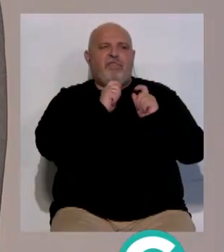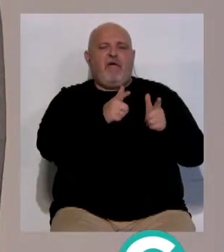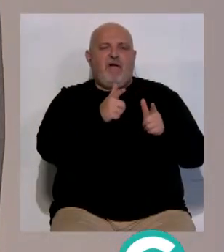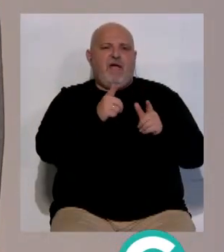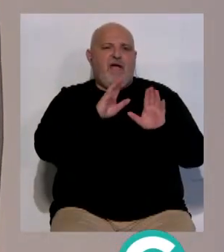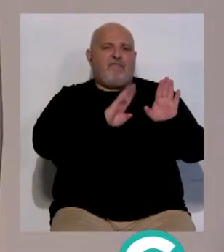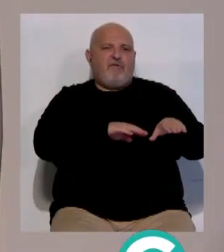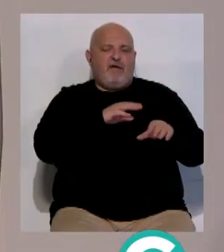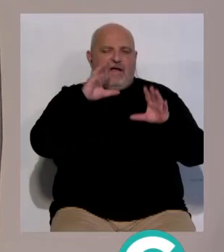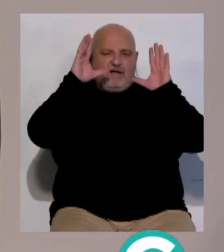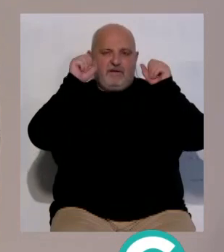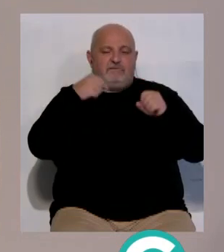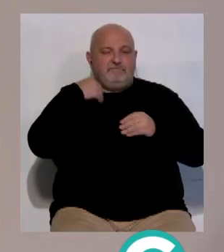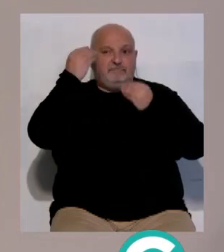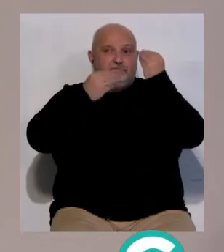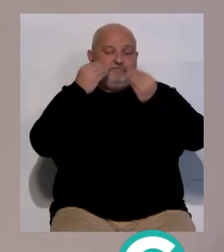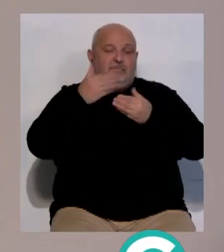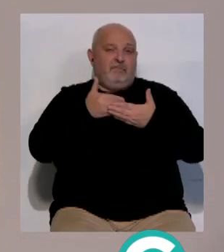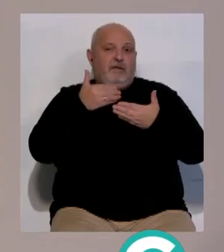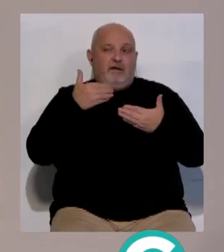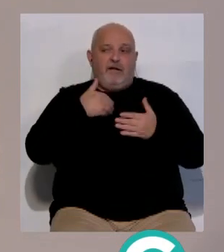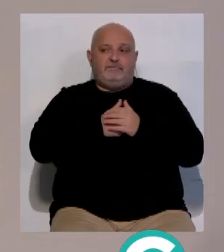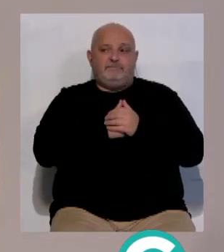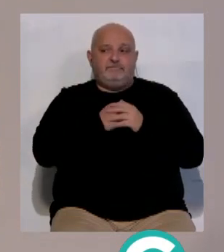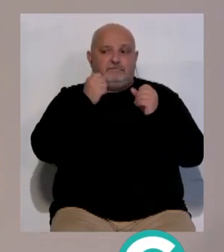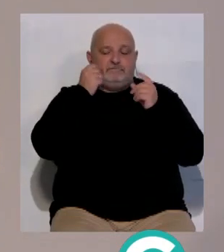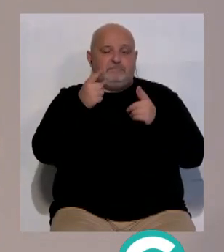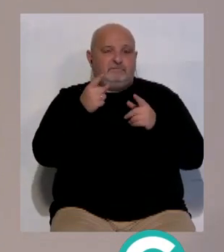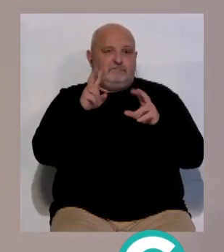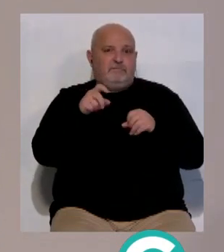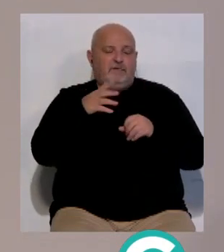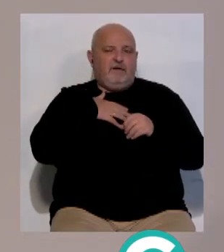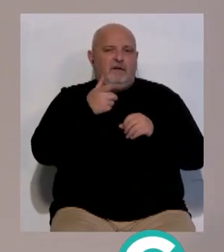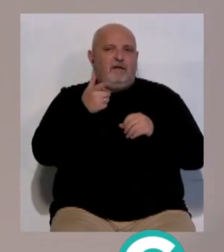yo llegado a pensar yo he llegado a pensar porque daros cuenta que este es un superclase dentro del